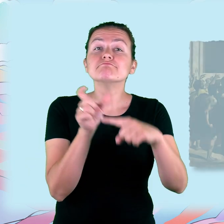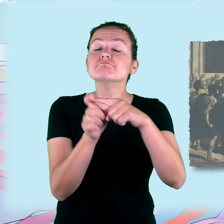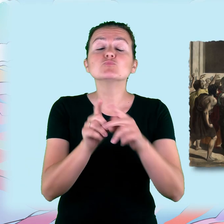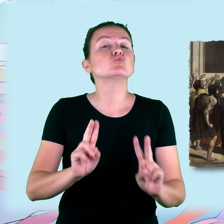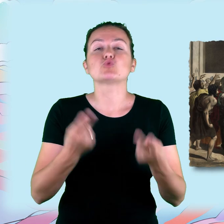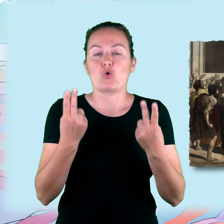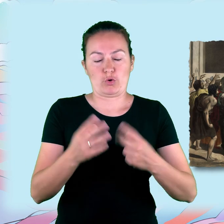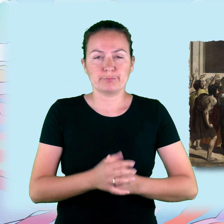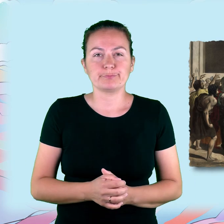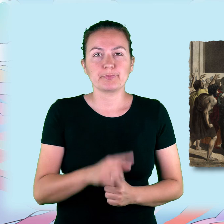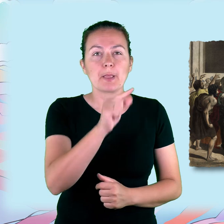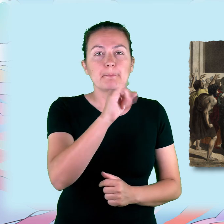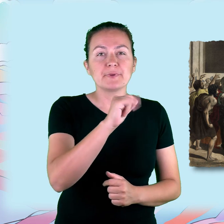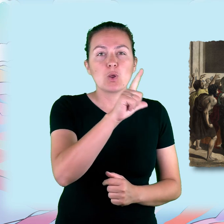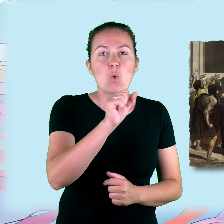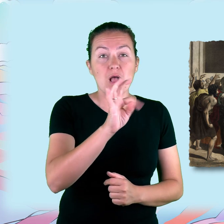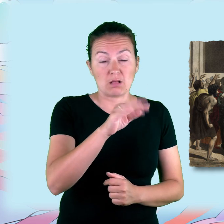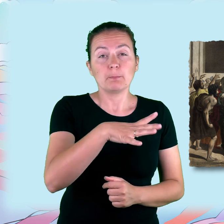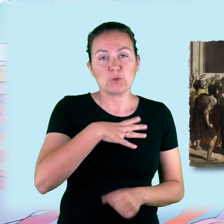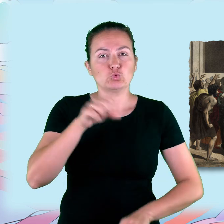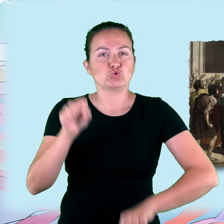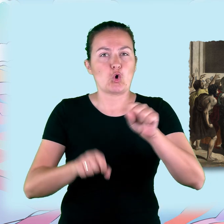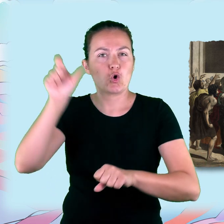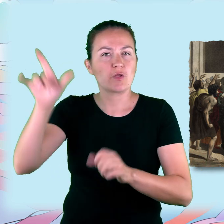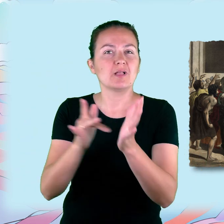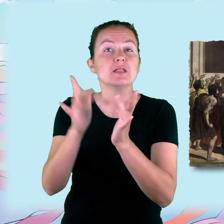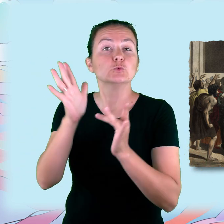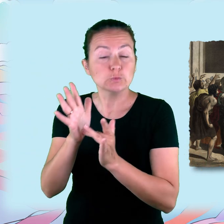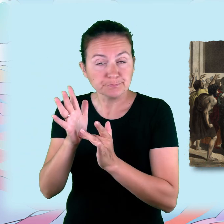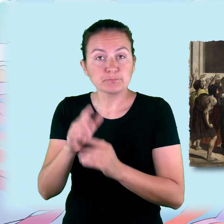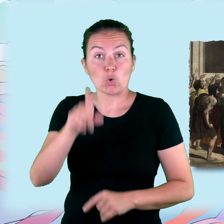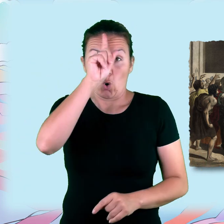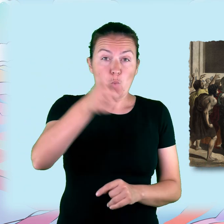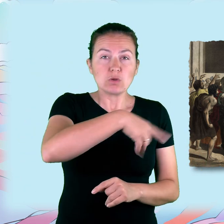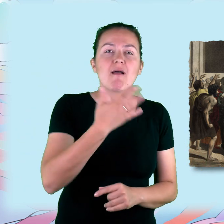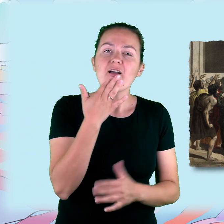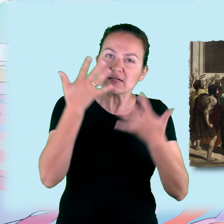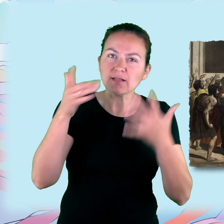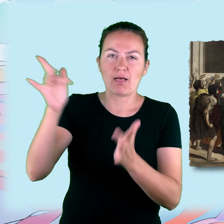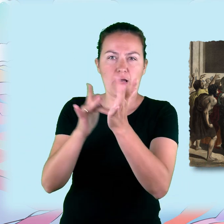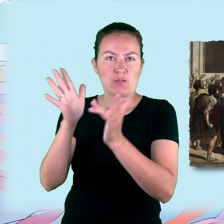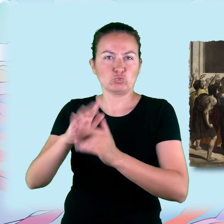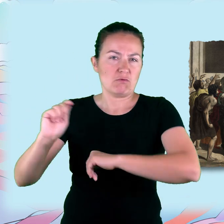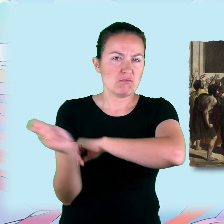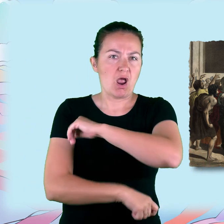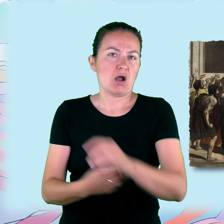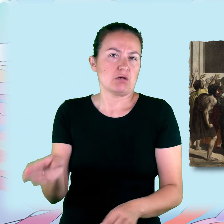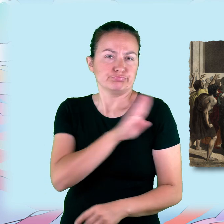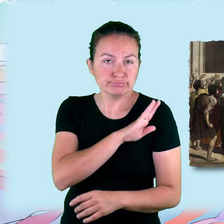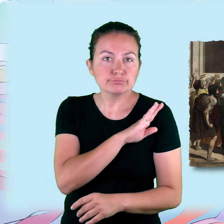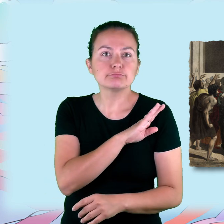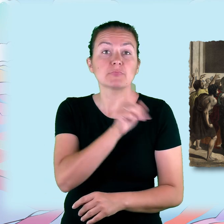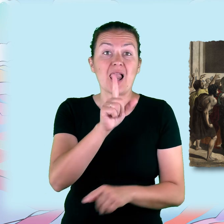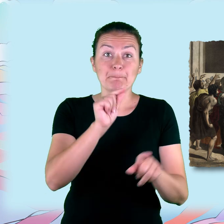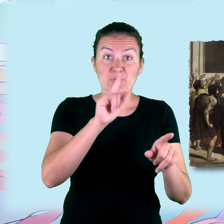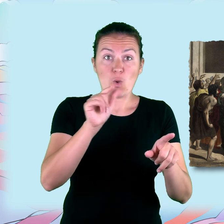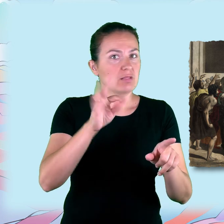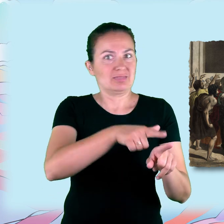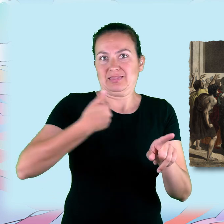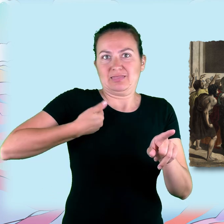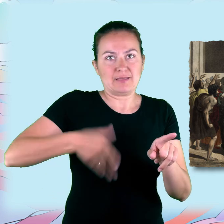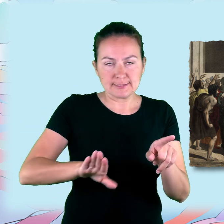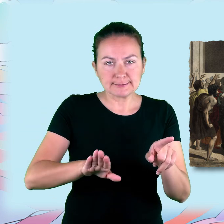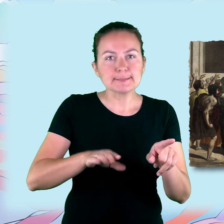Pochodzenie: Piłat sądził Jezusa. Ludzie chcieli dla Jezusa kary śmierci, ale Piłat nie.